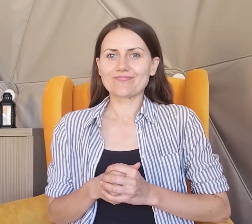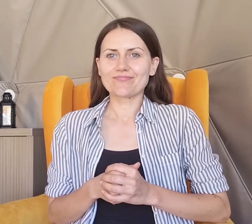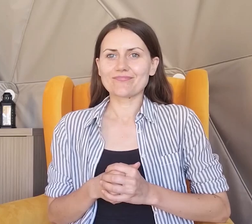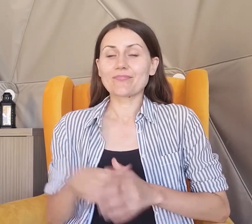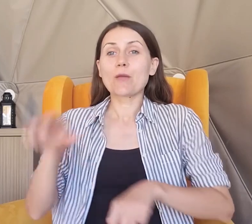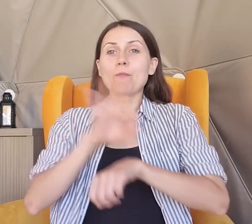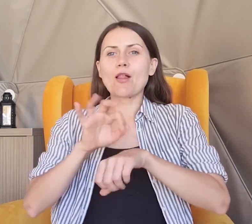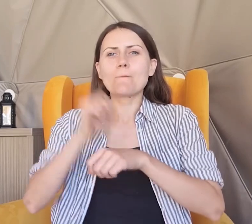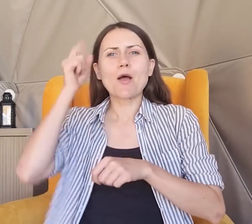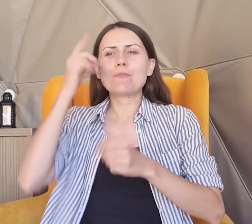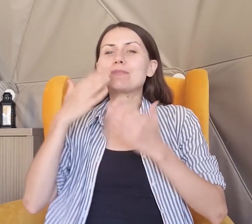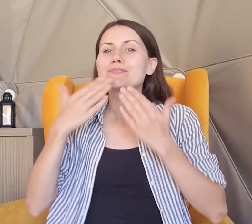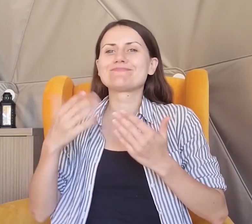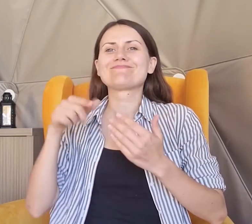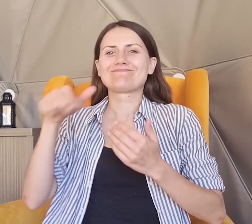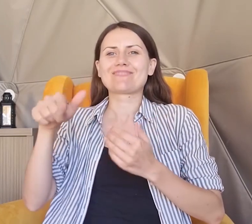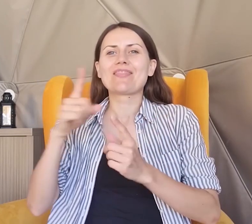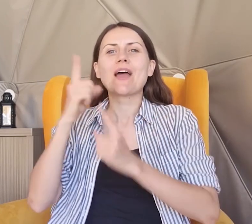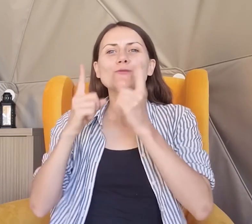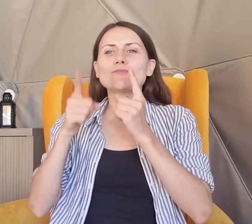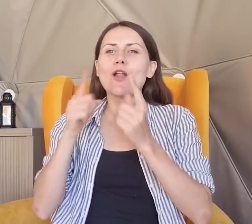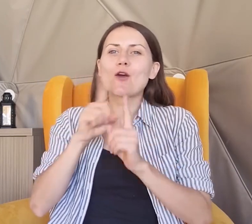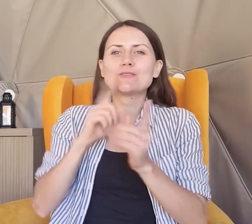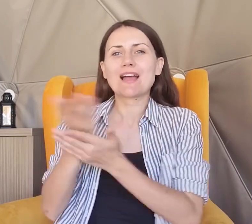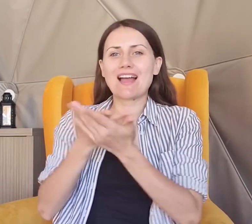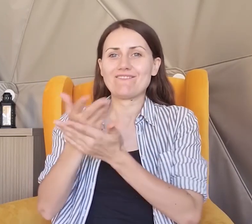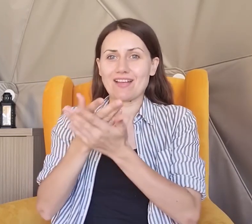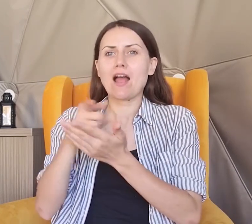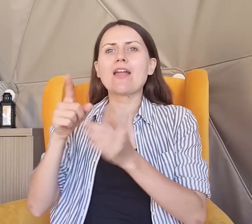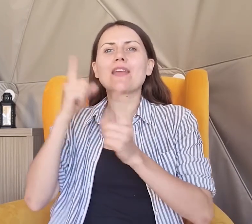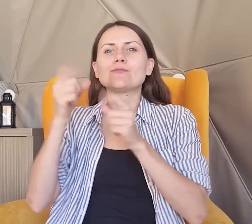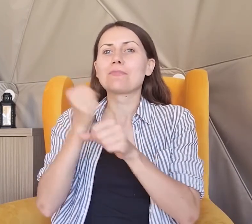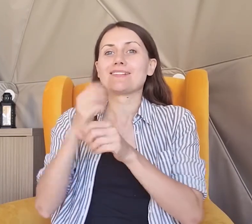Pomysł narodził się podczas rozmowy z nauczycielkami pracującymi